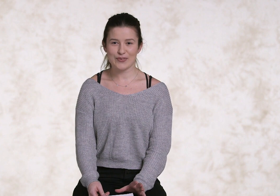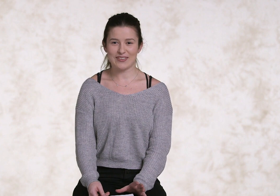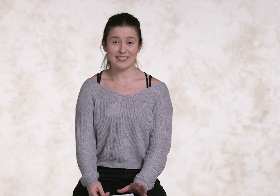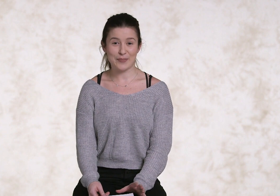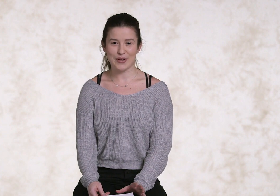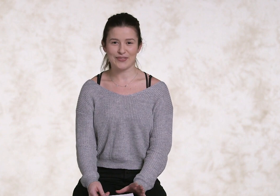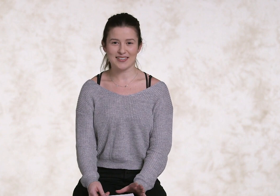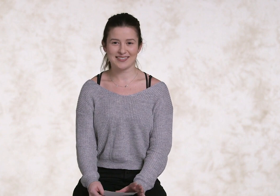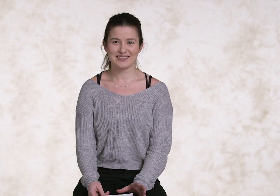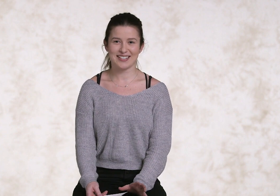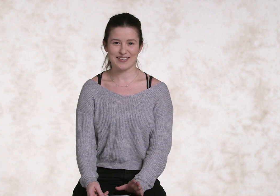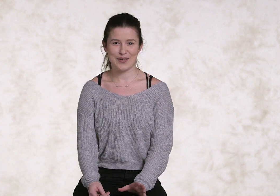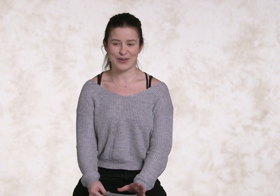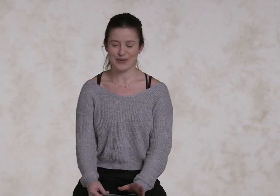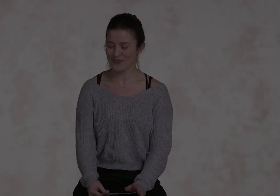Ça fait que t'en profites. C'est vraiment drôle.